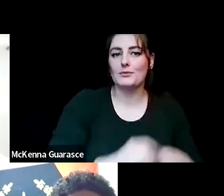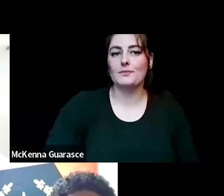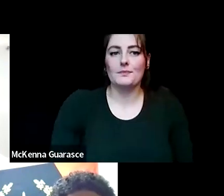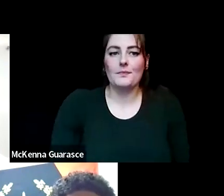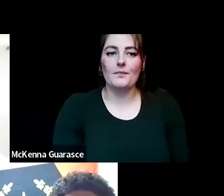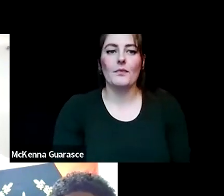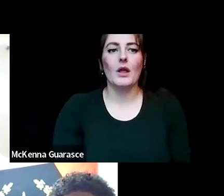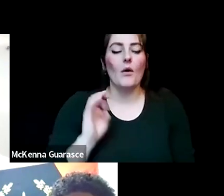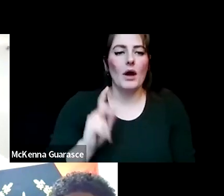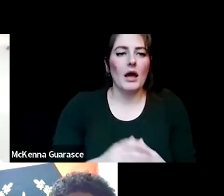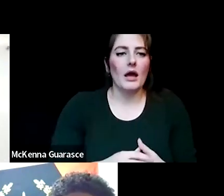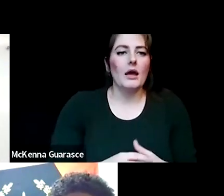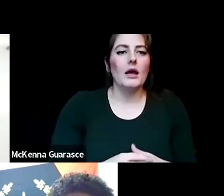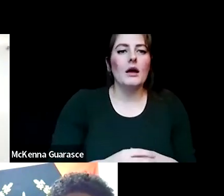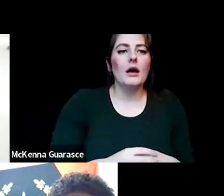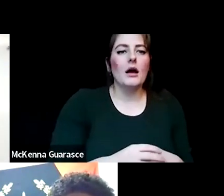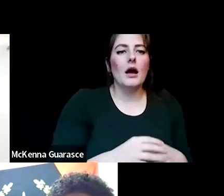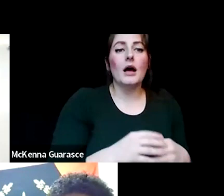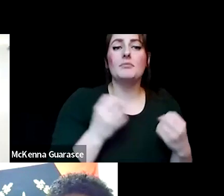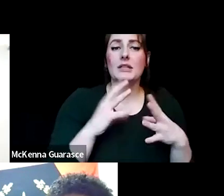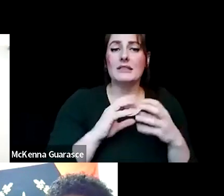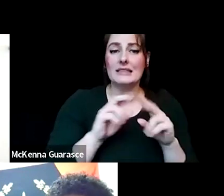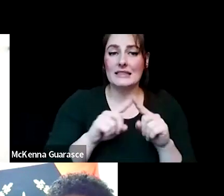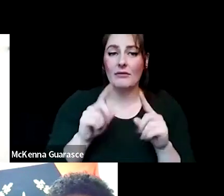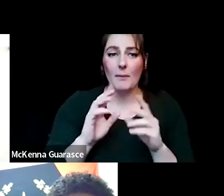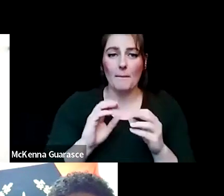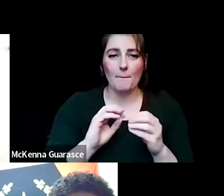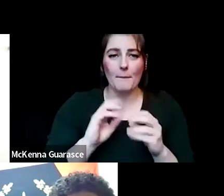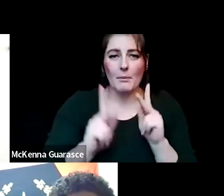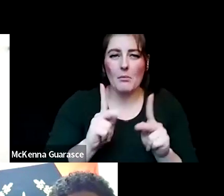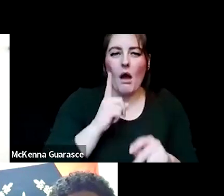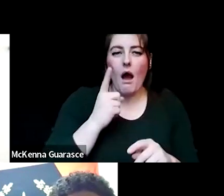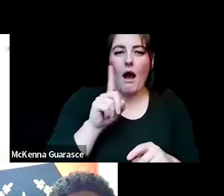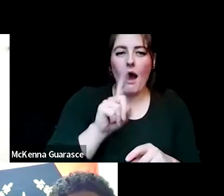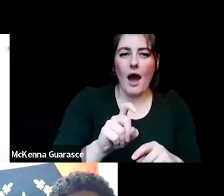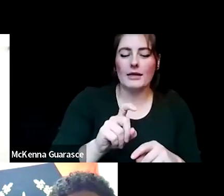Bien, varios preguntaron por dónde pueden empezar.